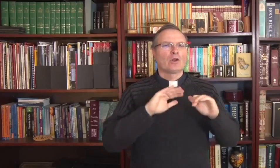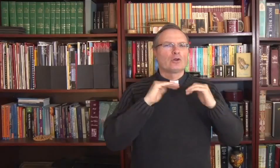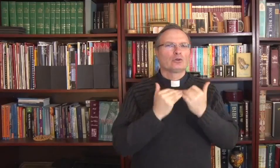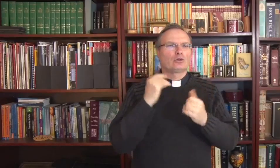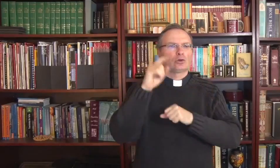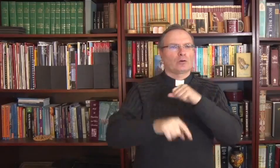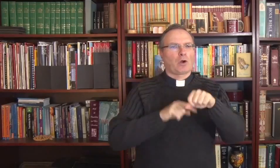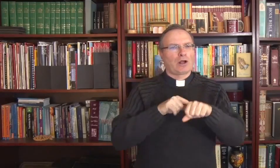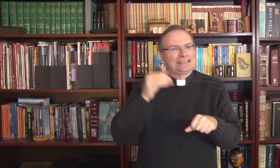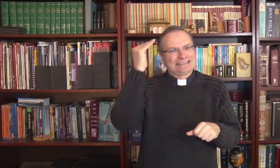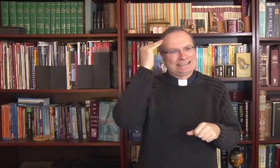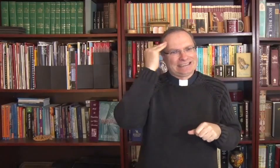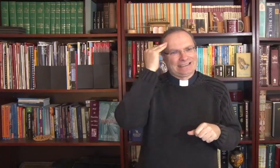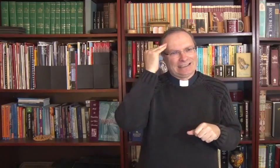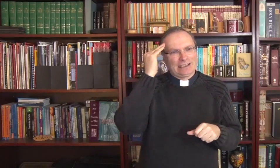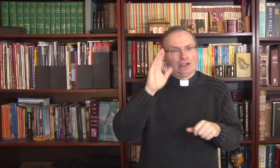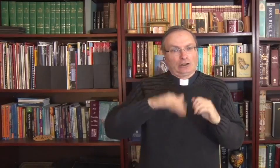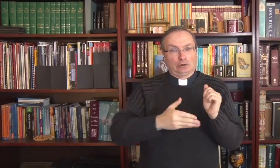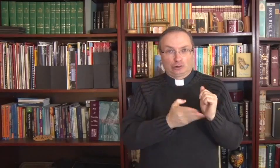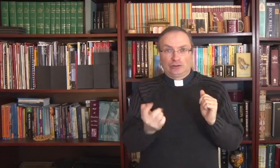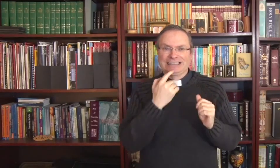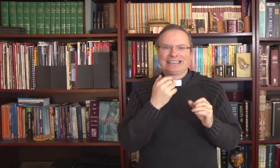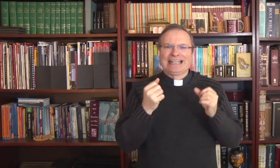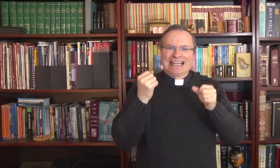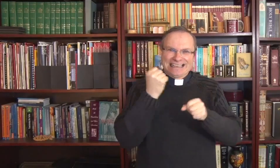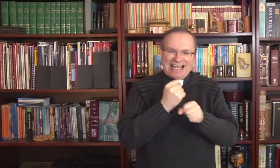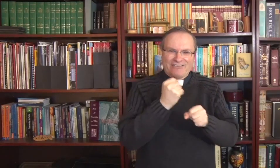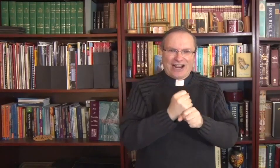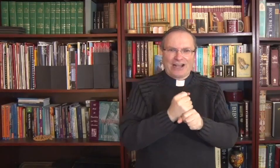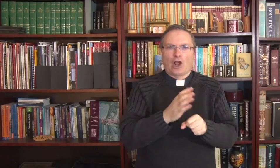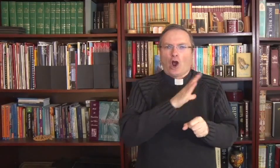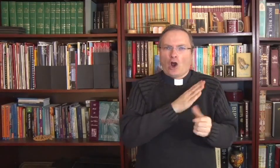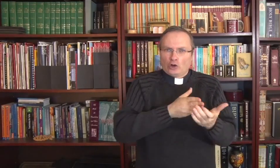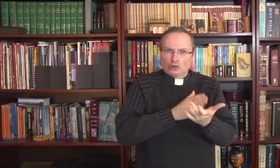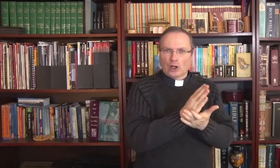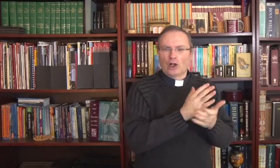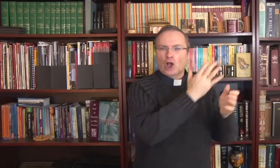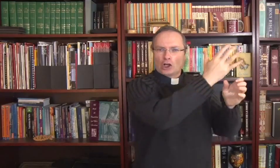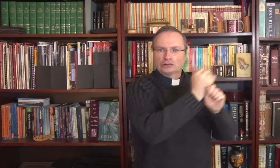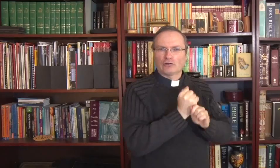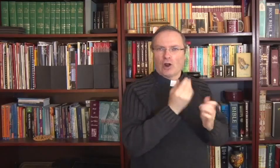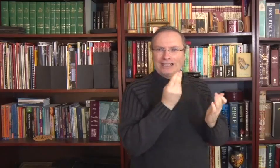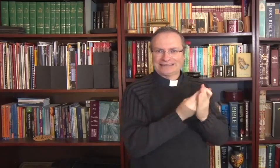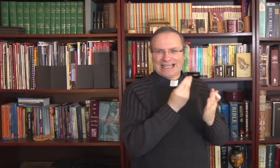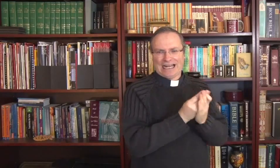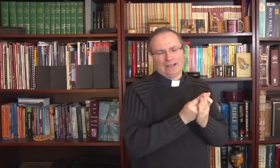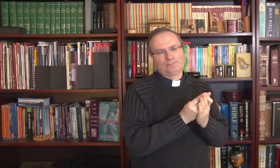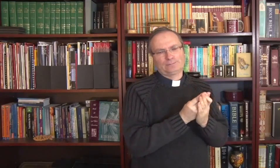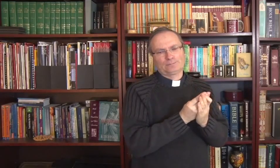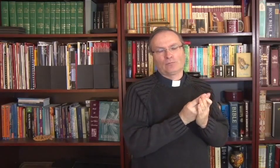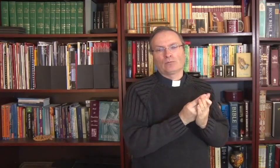Tout le monde sait que ceux qui travaillent ont le droit de recevoir un salaire.